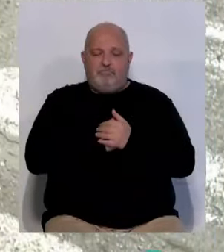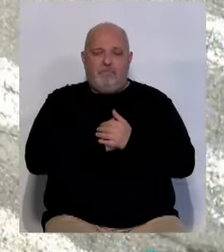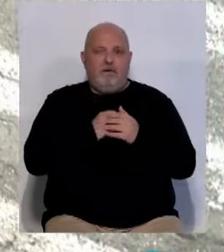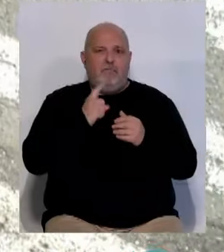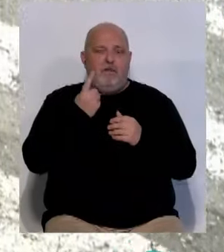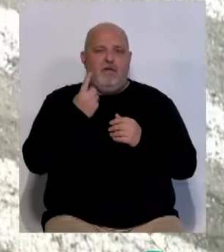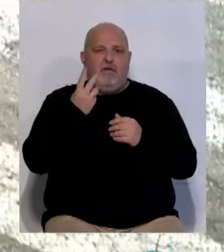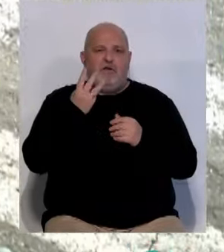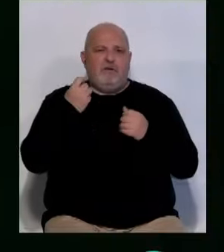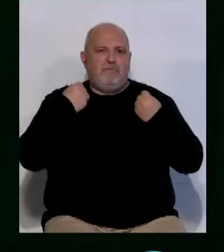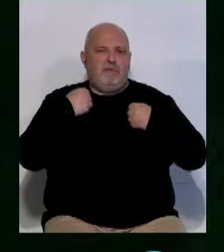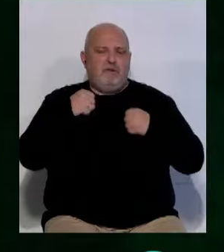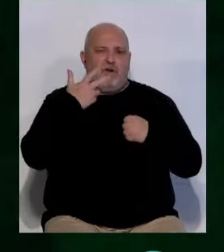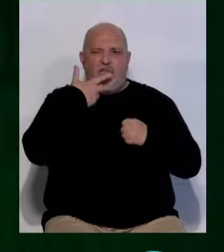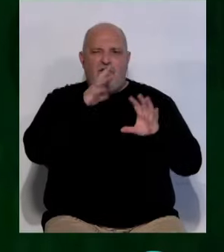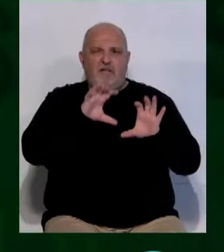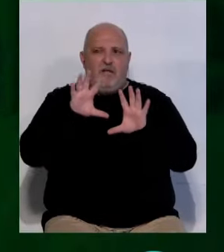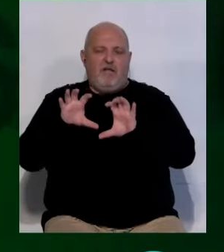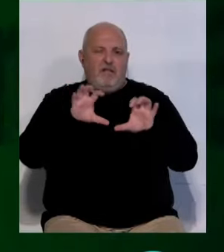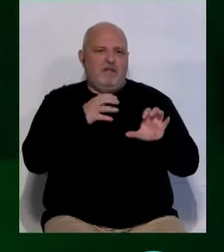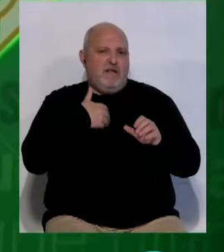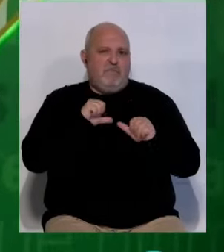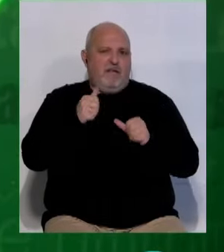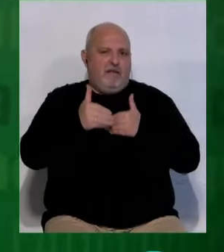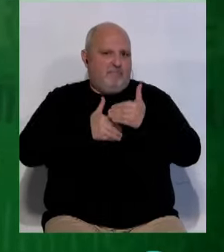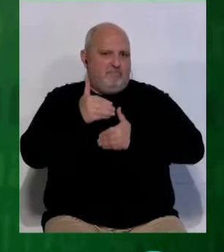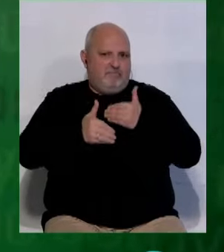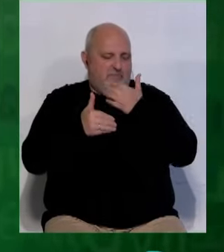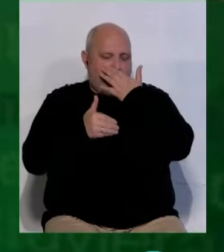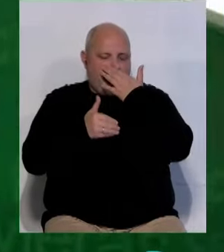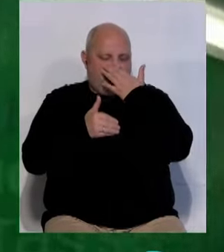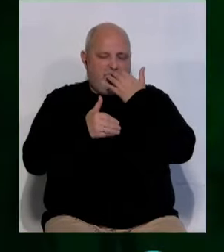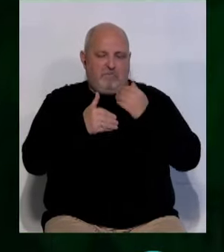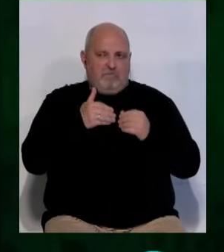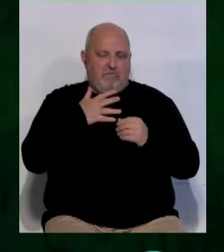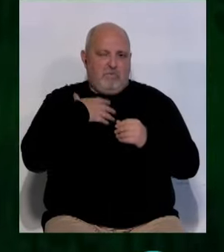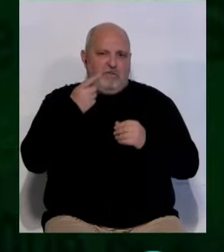dos o tres entrenamientos que el entrenador pueda contar con ellos que que en este caso pues se